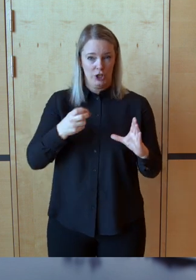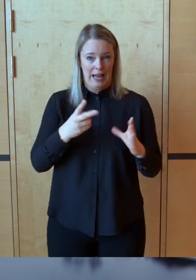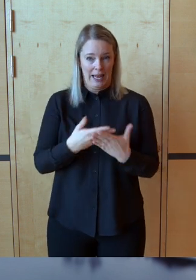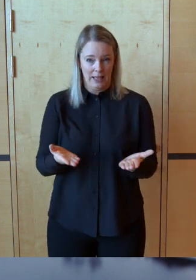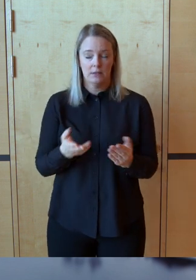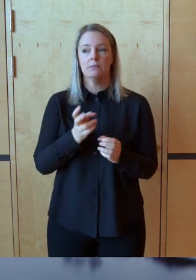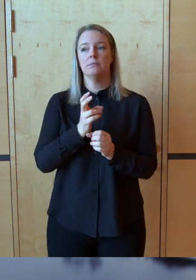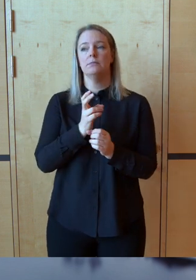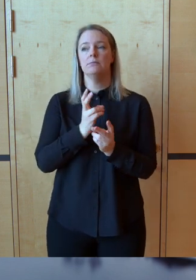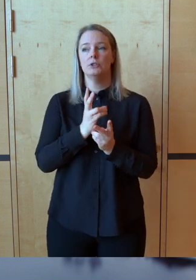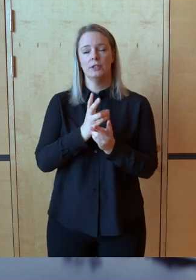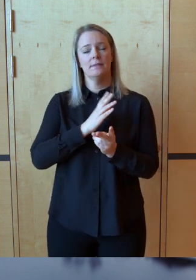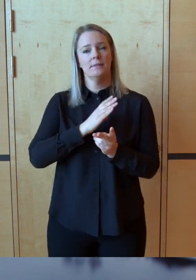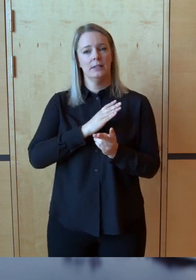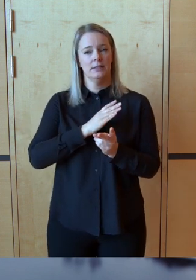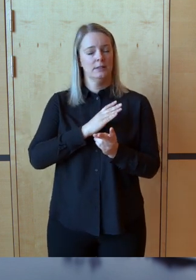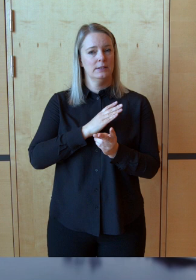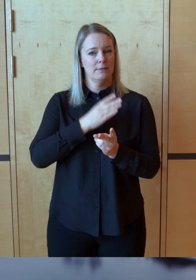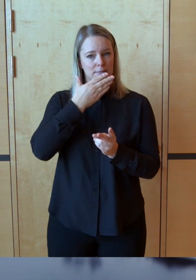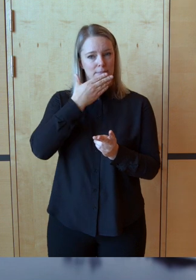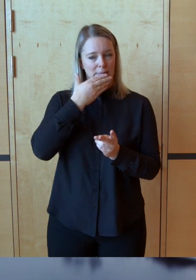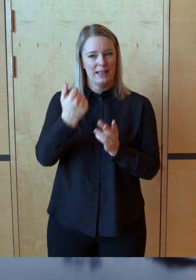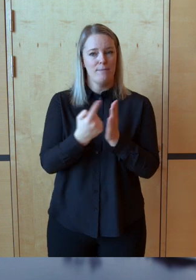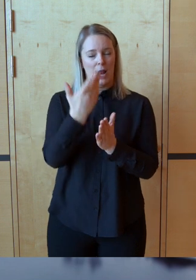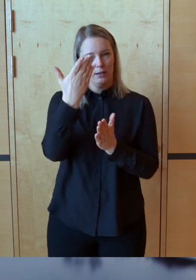Vad har satt finns uppsyn att vara kvar på Solbacken jämfört med frukt